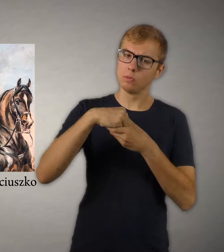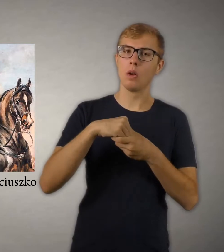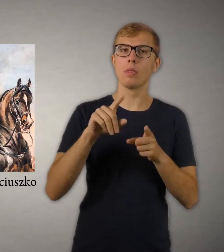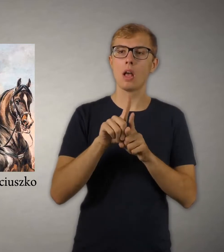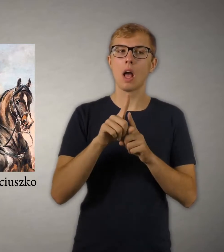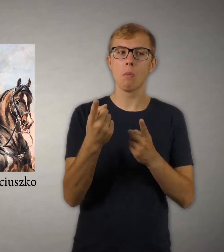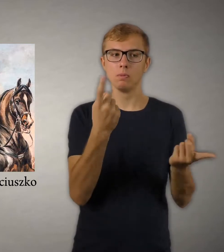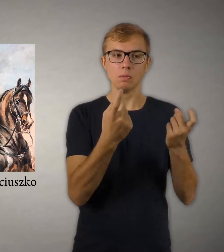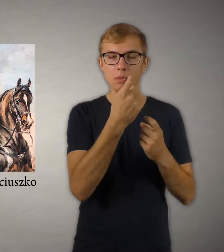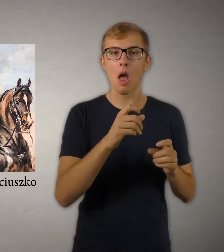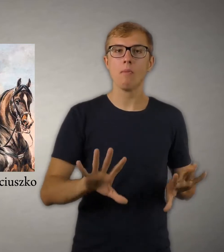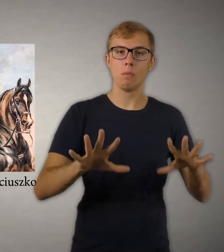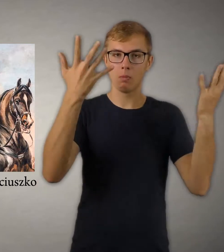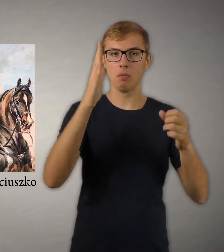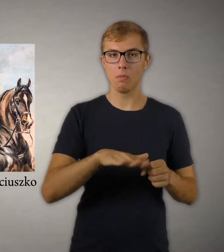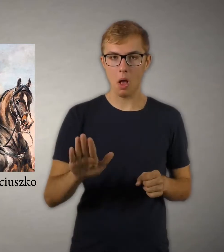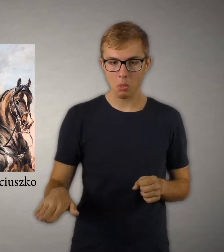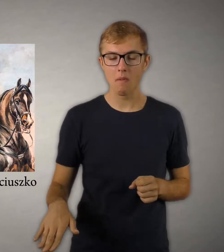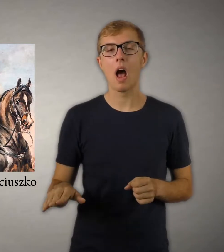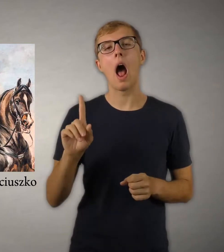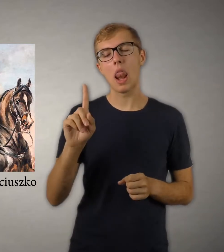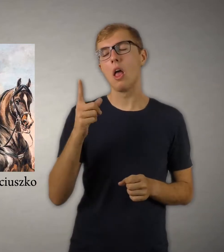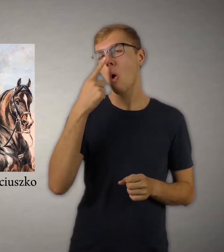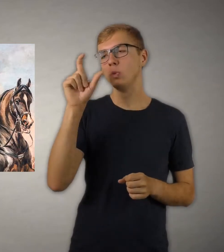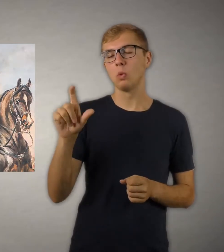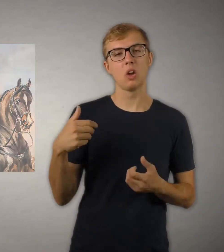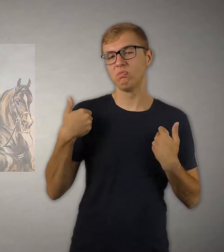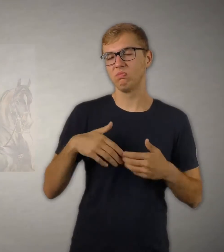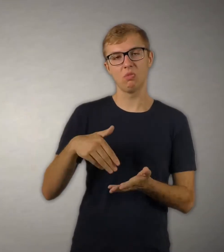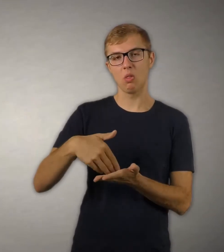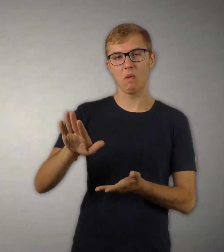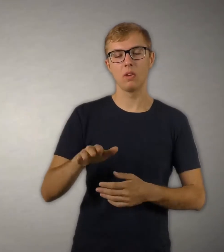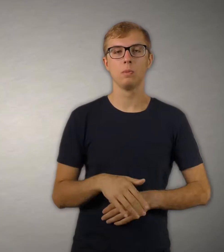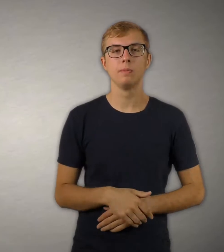aby ten się do niego przyłączył i wywołał narodowe powstanie. Kościuszko odmówił.